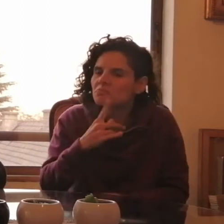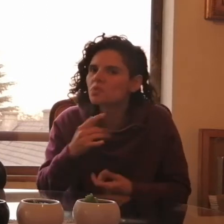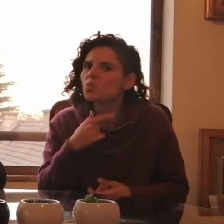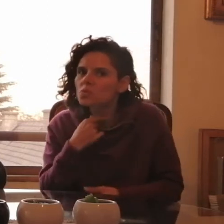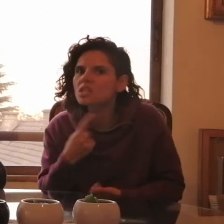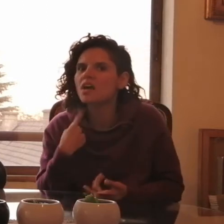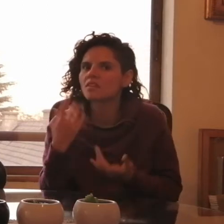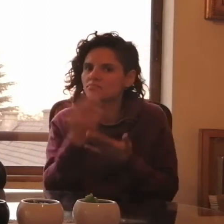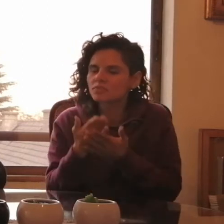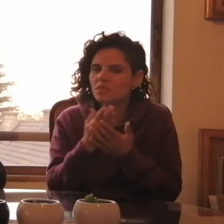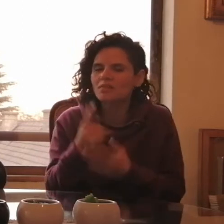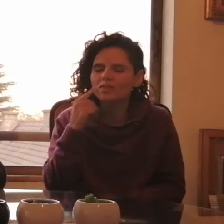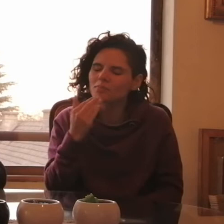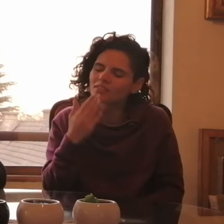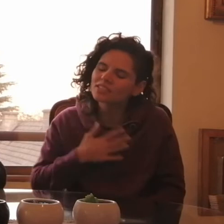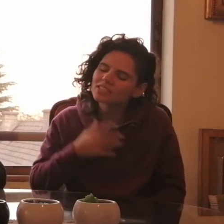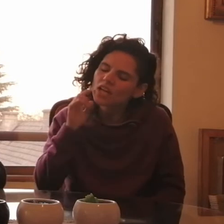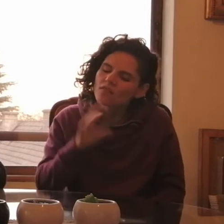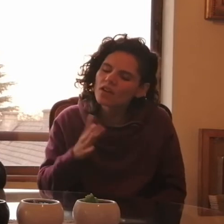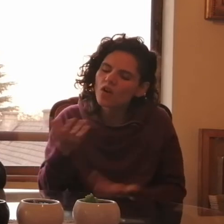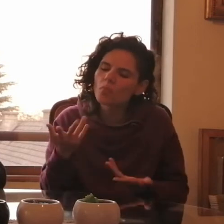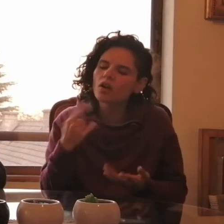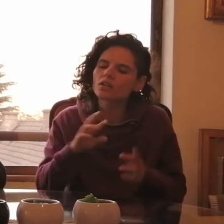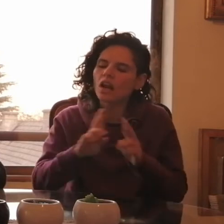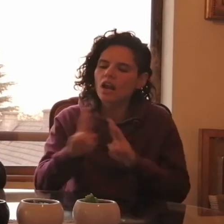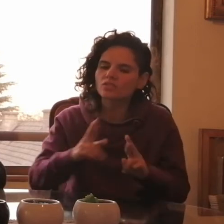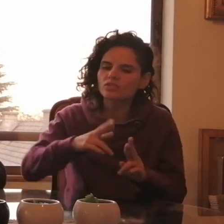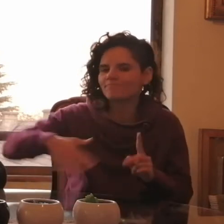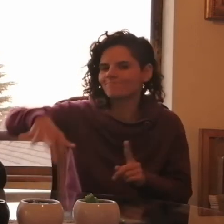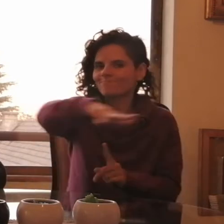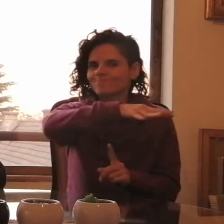cachar mas menos también como la relación con el entorno, me imagino que entraste y debías haber